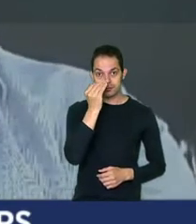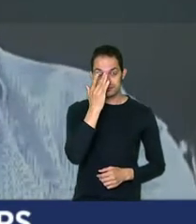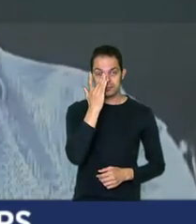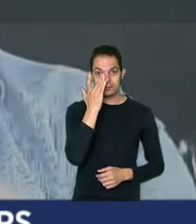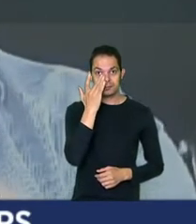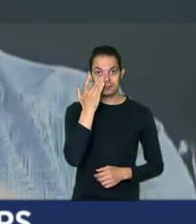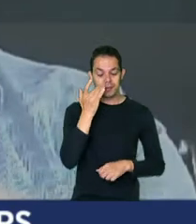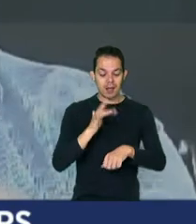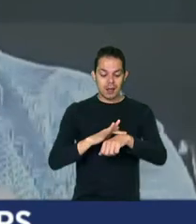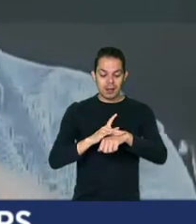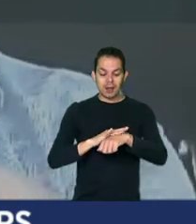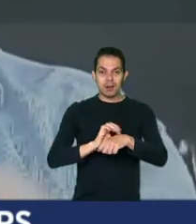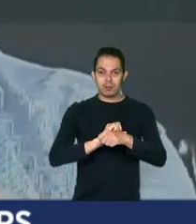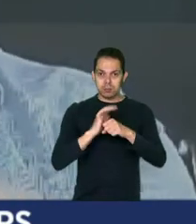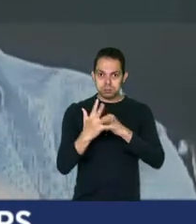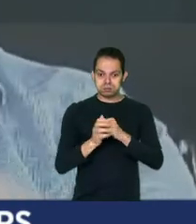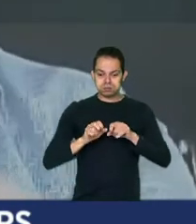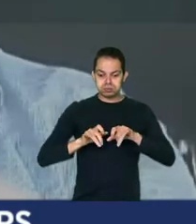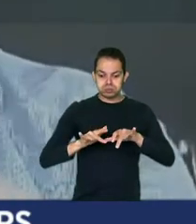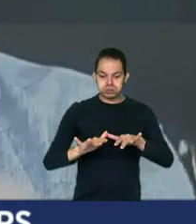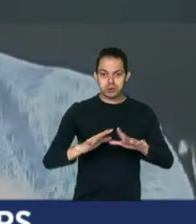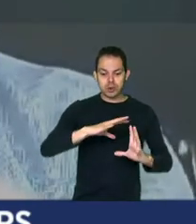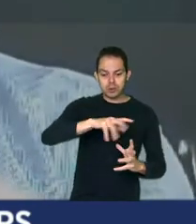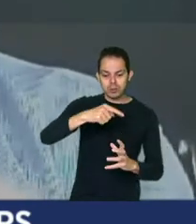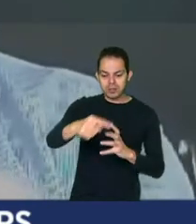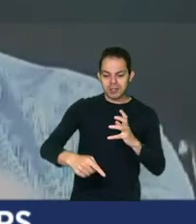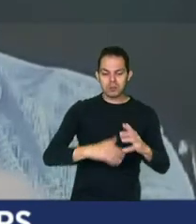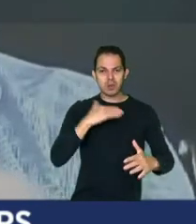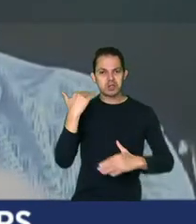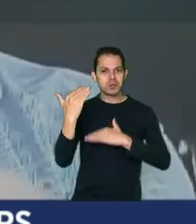MAIS ALTAS DO MUNDO? A PANDEMIA GEROU MORTES NO MUNDO INTEIRO, MAS POR QUE O BRASIL É O CAMPEÃO MUNDIAL EM